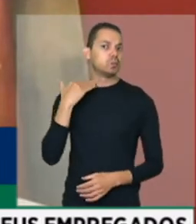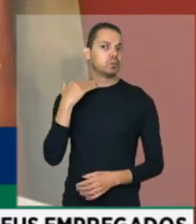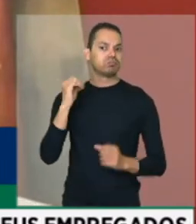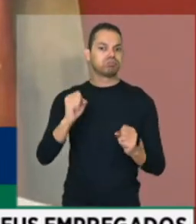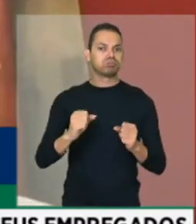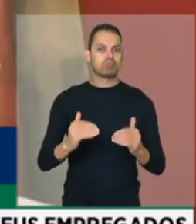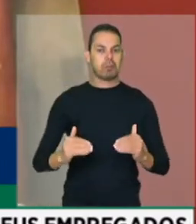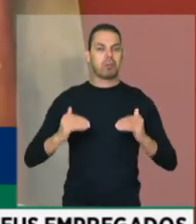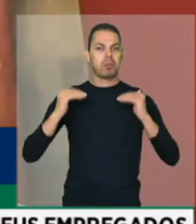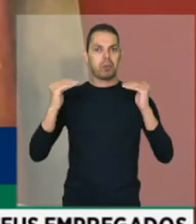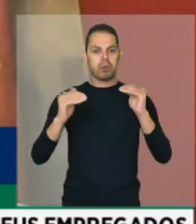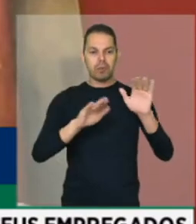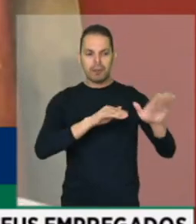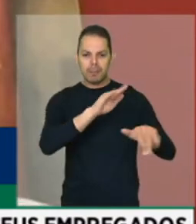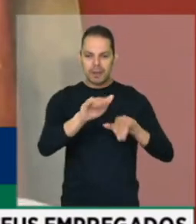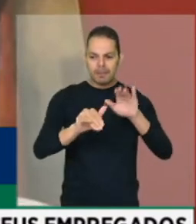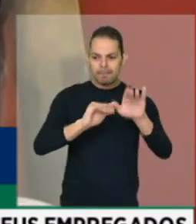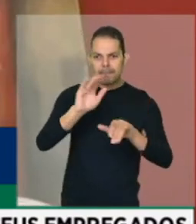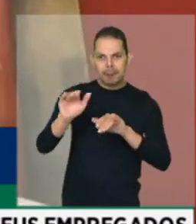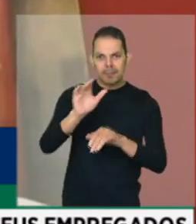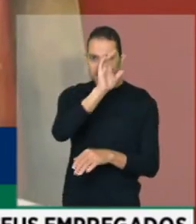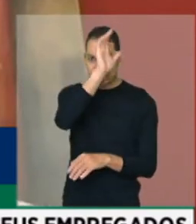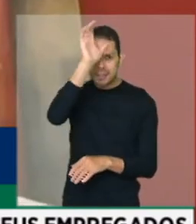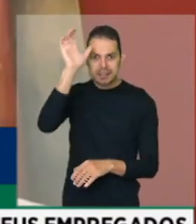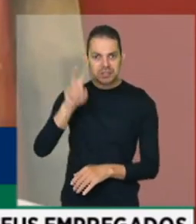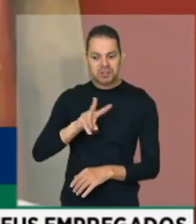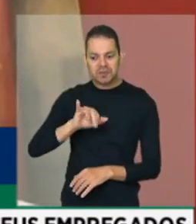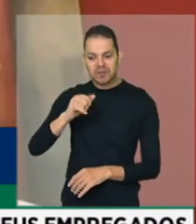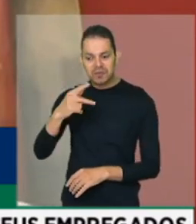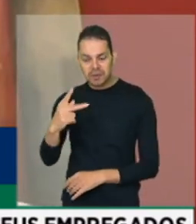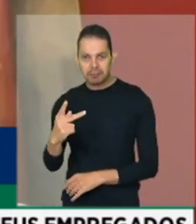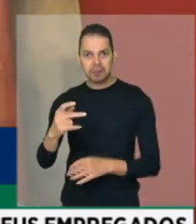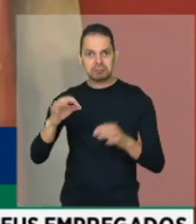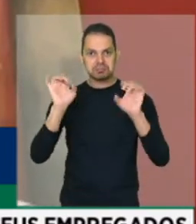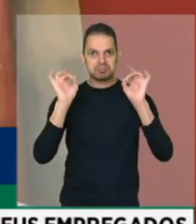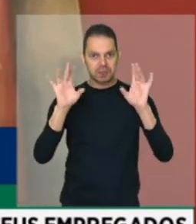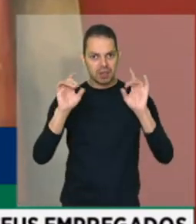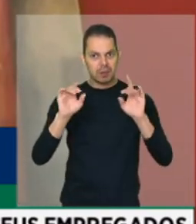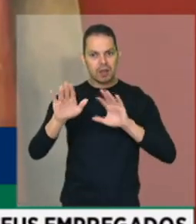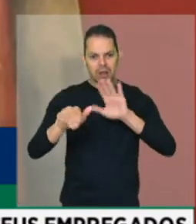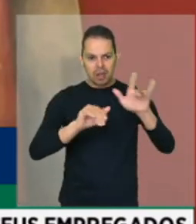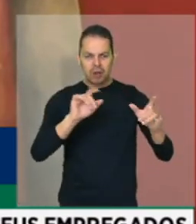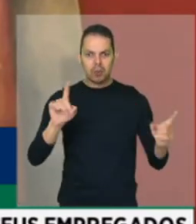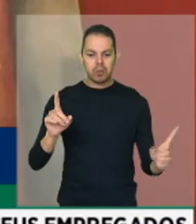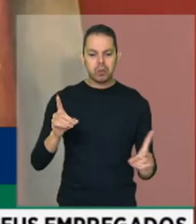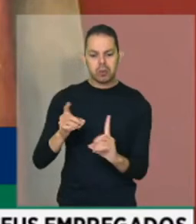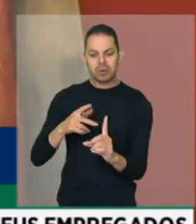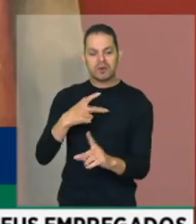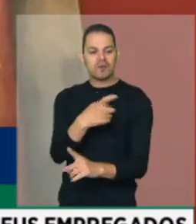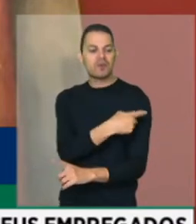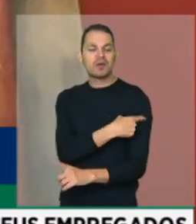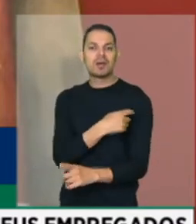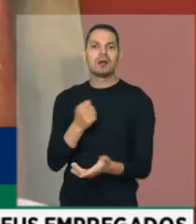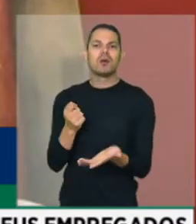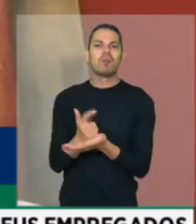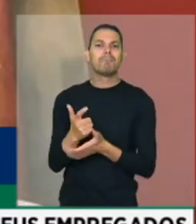VAI CHAMAR OS SEUS CLIENTES VIP PARA VACINA-LOS COM ESSAS VACINAS? E AONDE ELES VÃO COMPRAR ESSAS VACINAS? VÃO